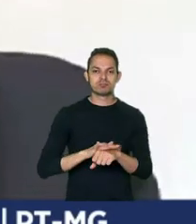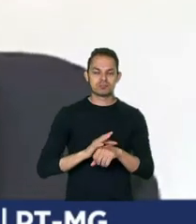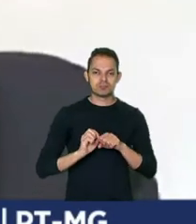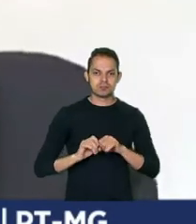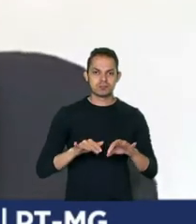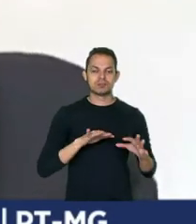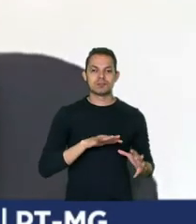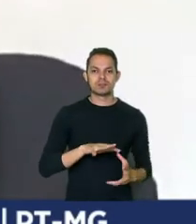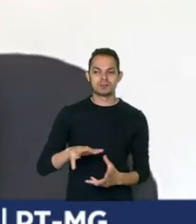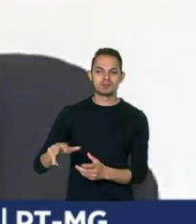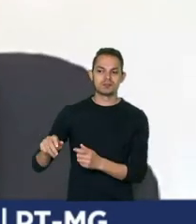MELHORAR A VIDA DAS PESSOAS NA PANDEMIA. QUERO FAZER UM APELO